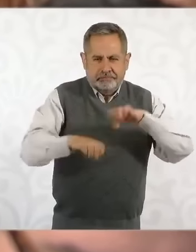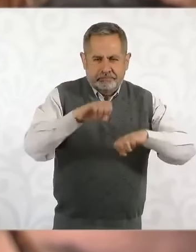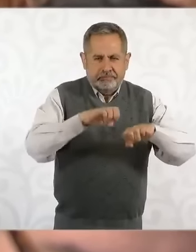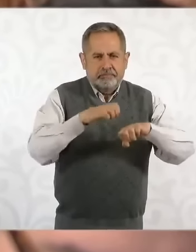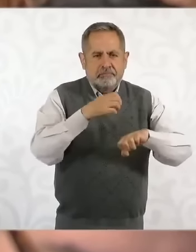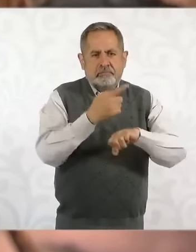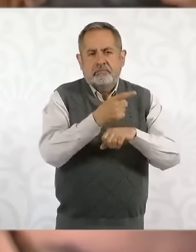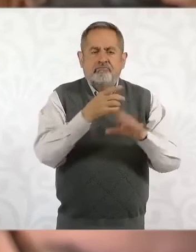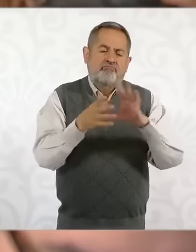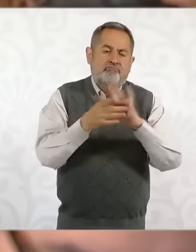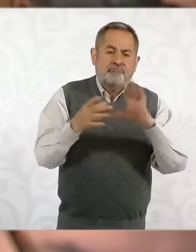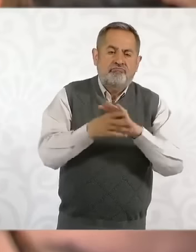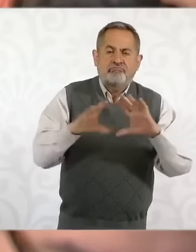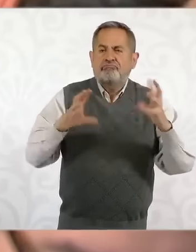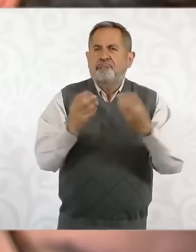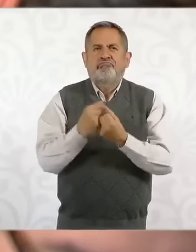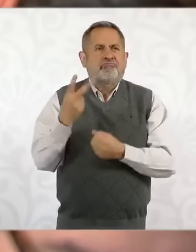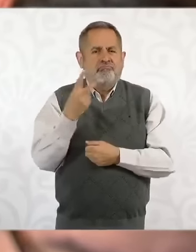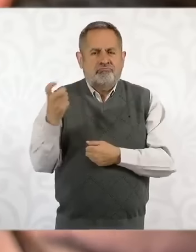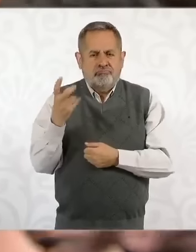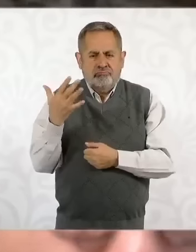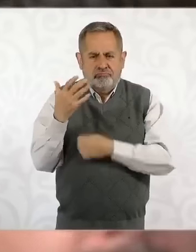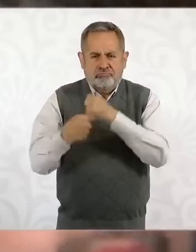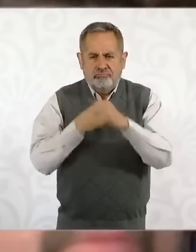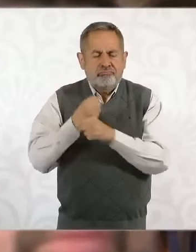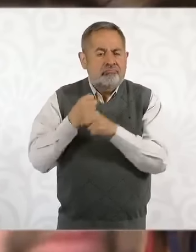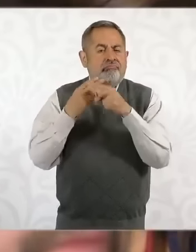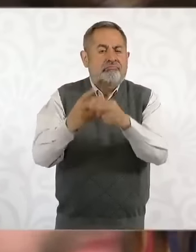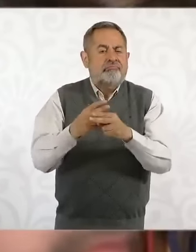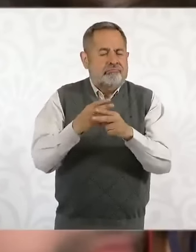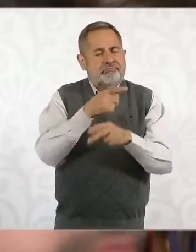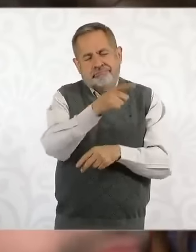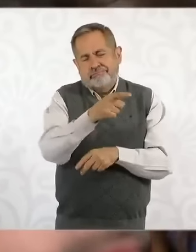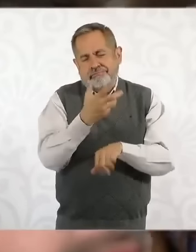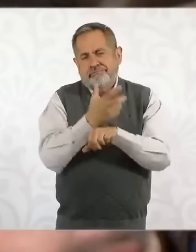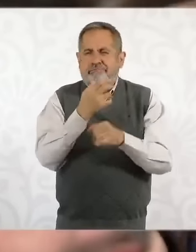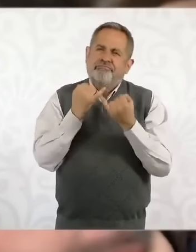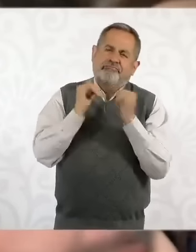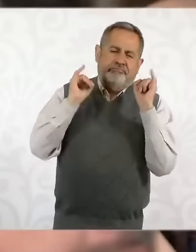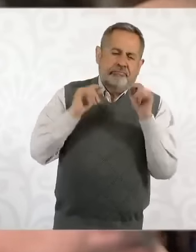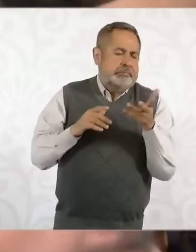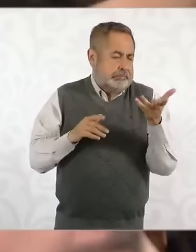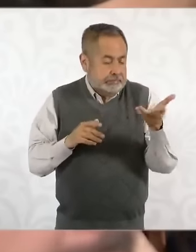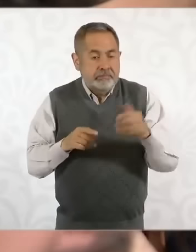un evento de los 250 años de independencia del país. y mencionaba la colaboración que